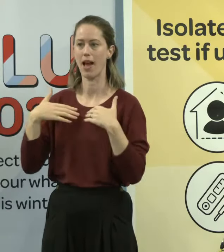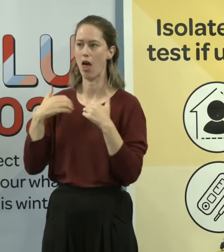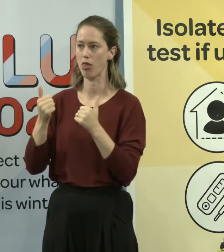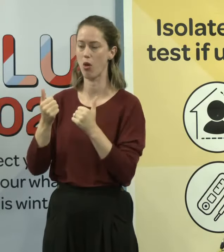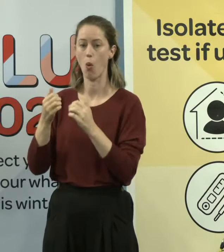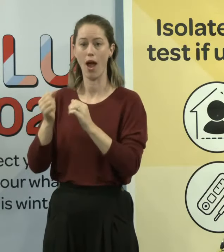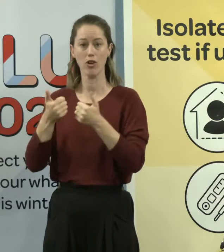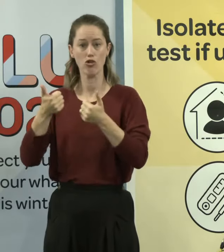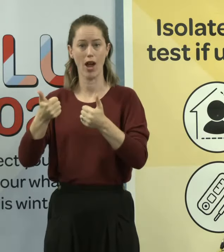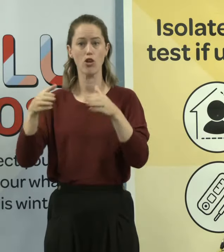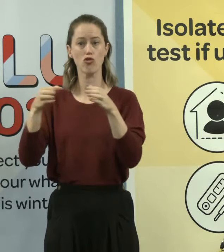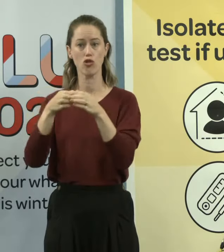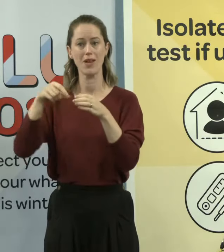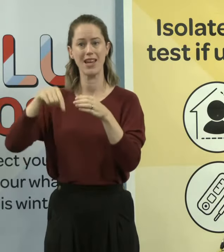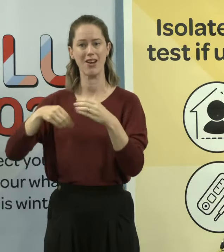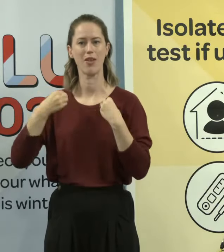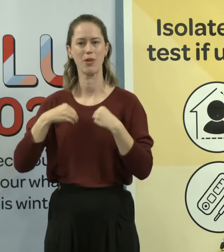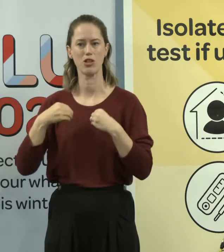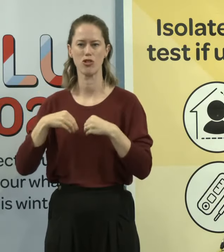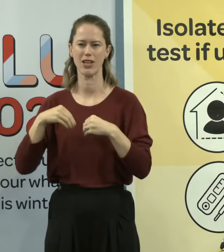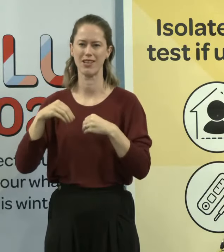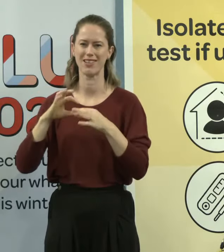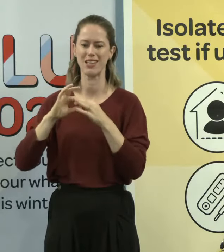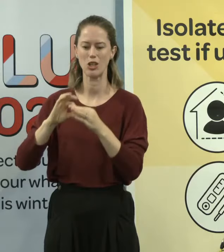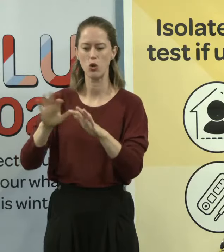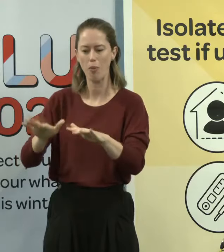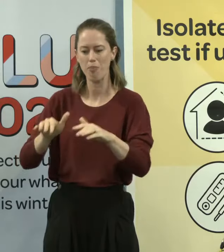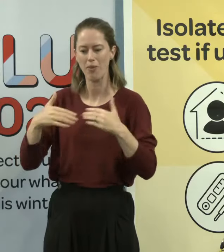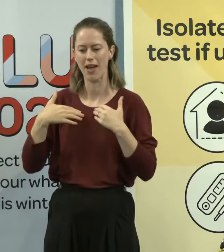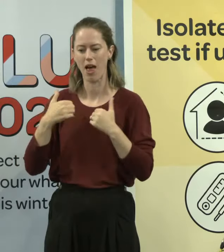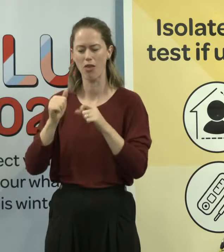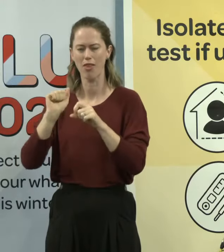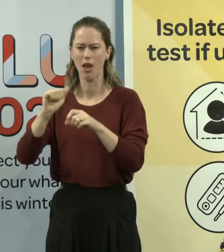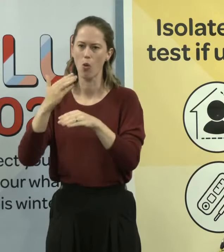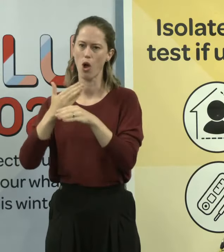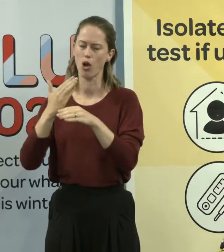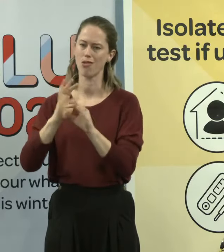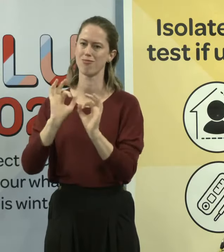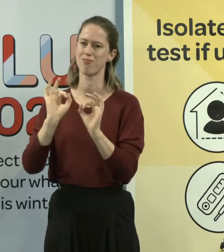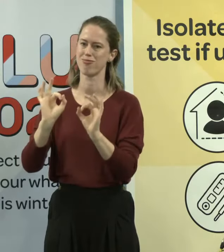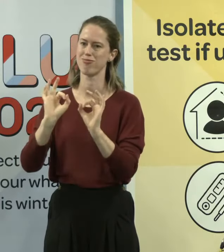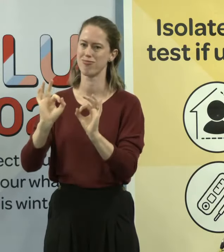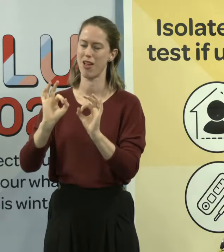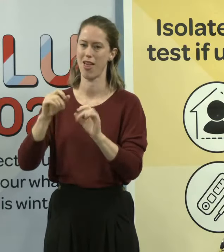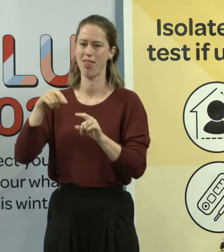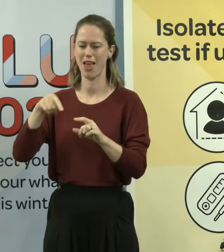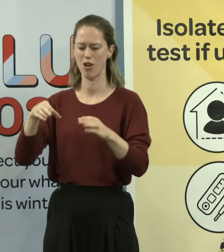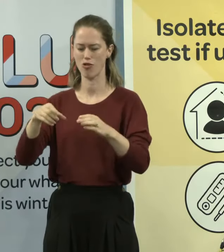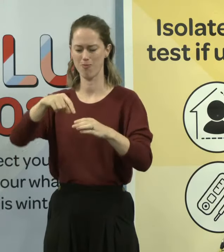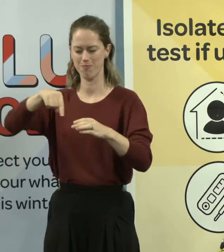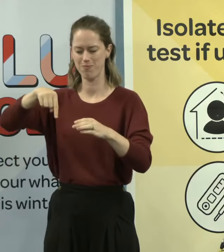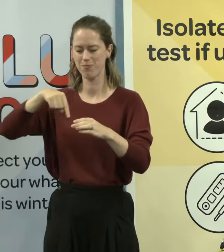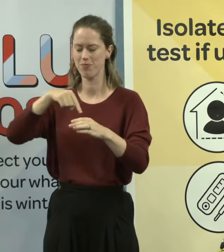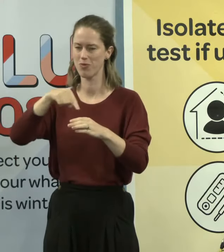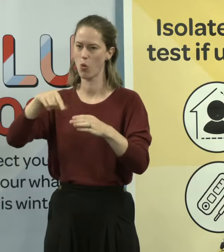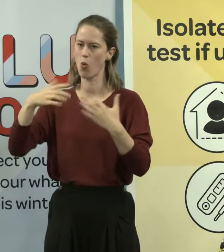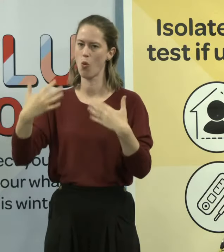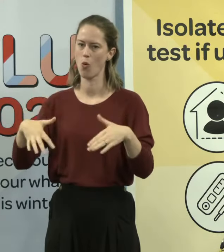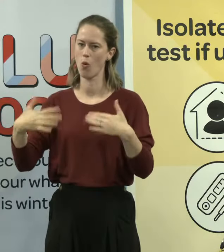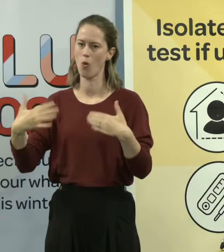te hauora o te iwi me to tatou